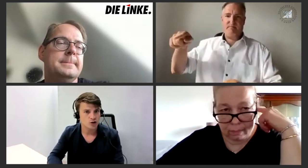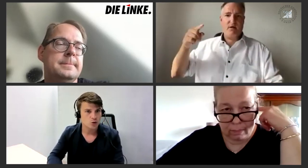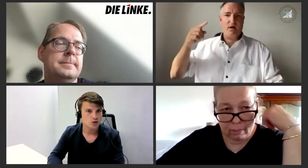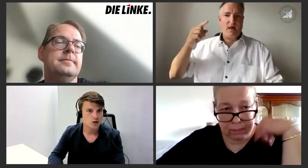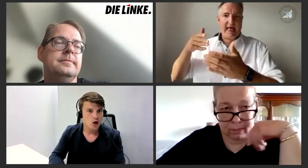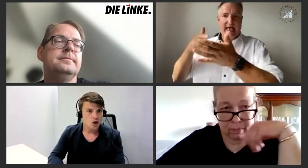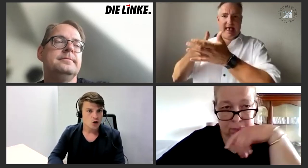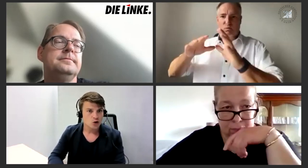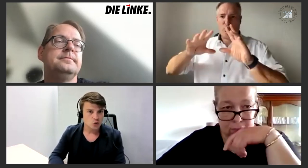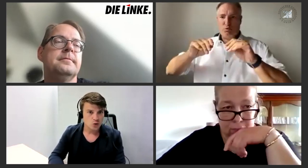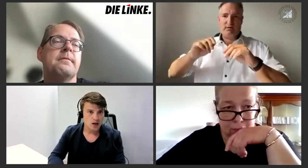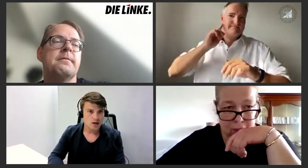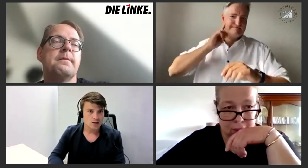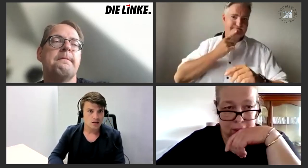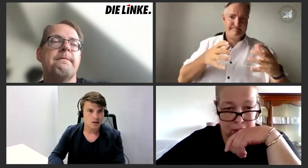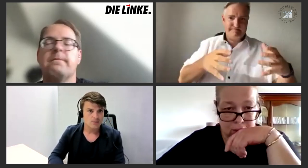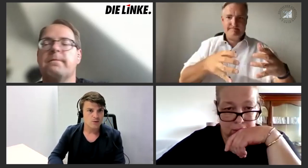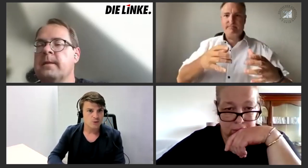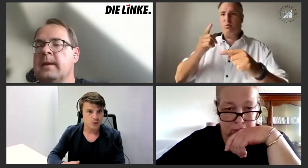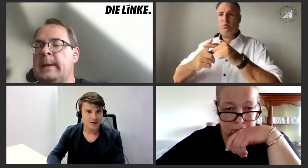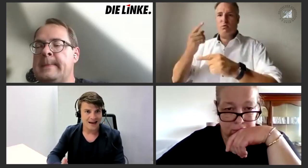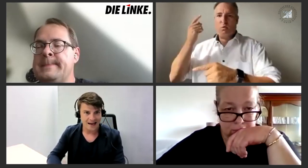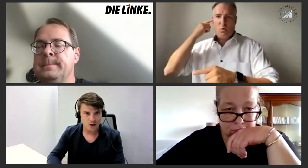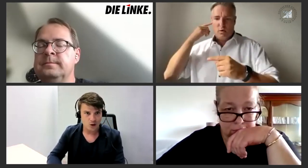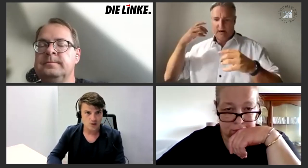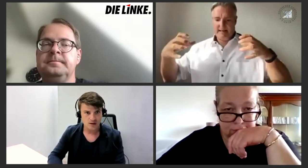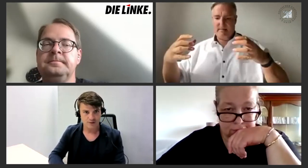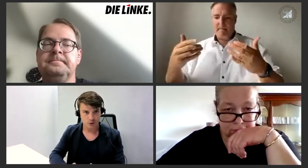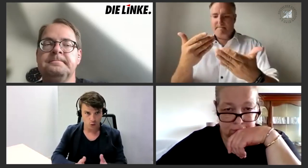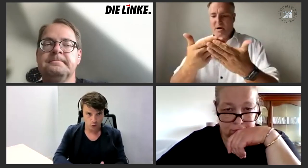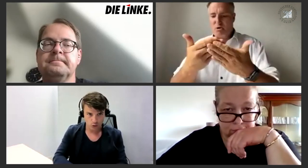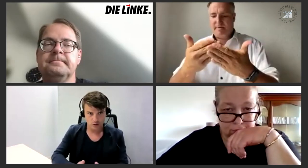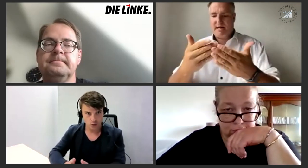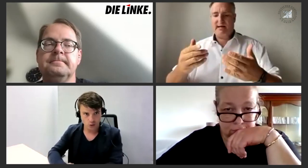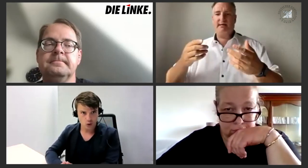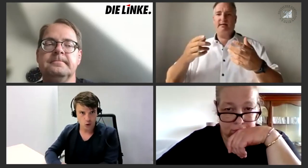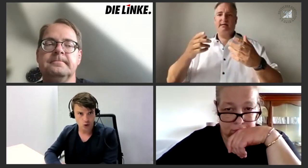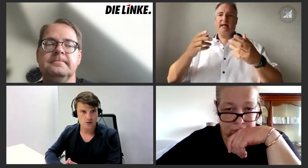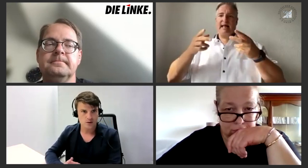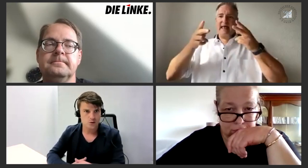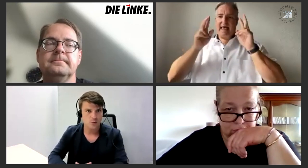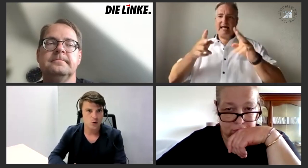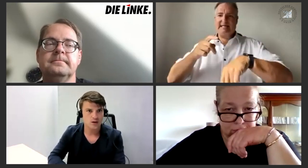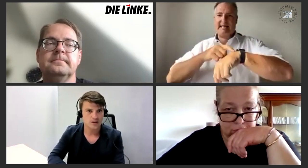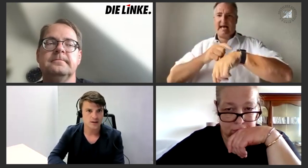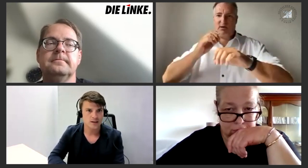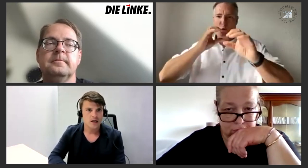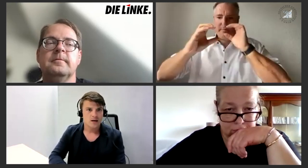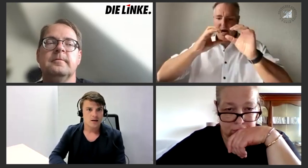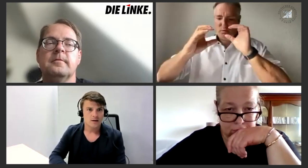um den gleichwertigen kostenlosen Zugang für den Endnutzer von Hörenden und Gehörlosen zu